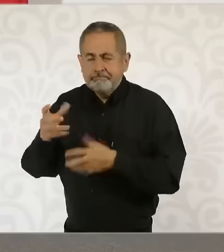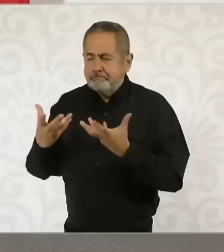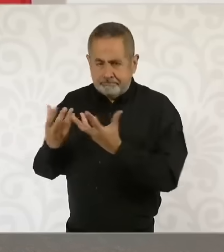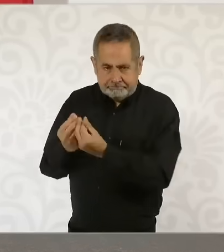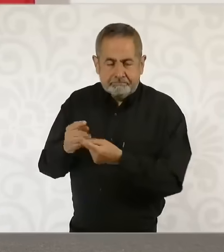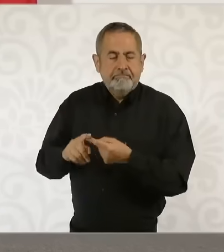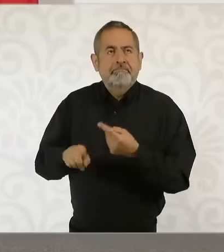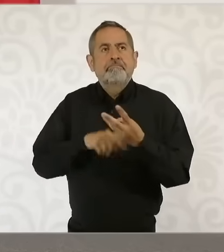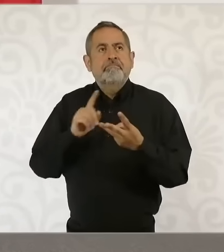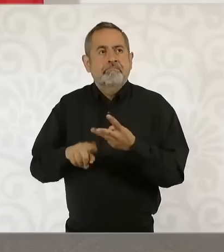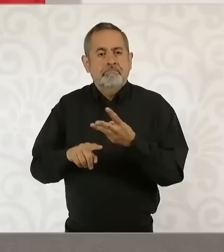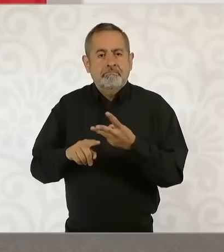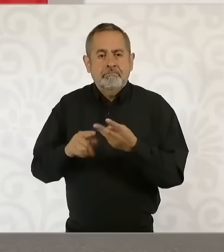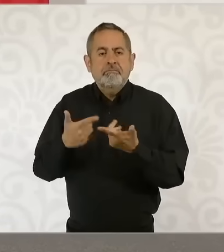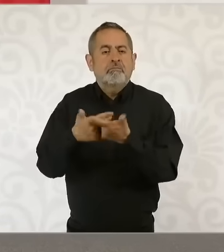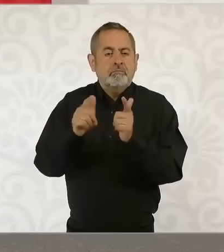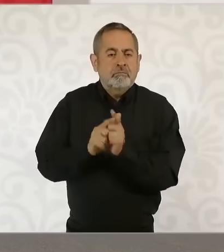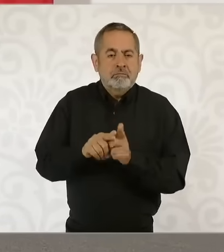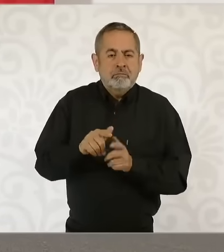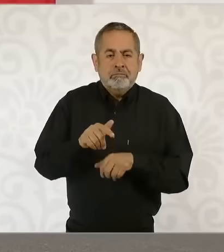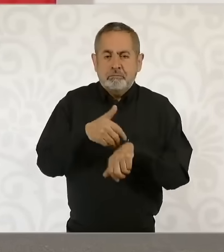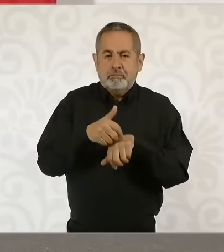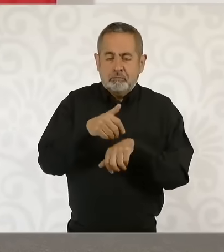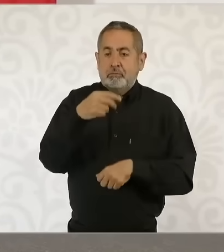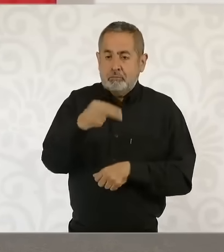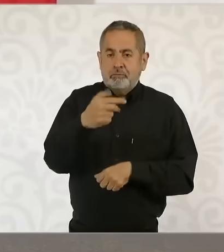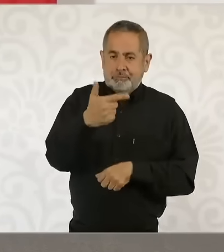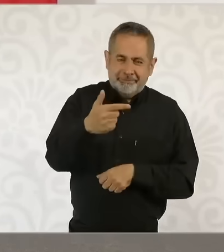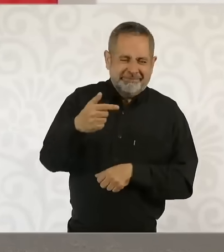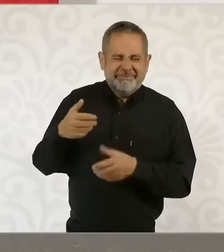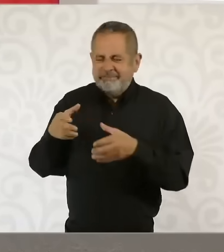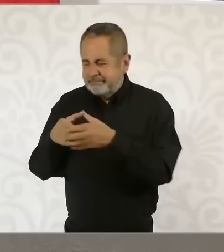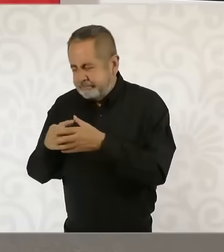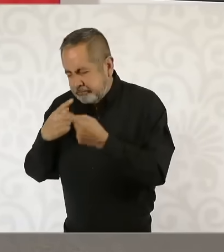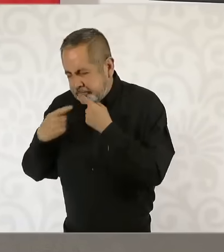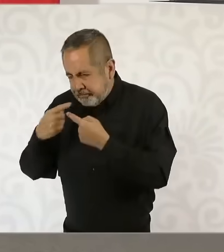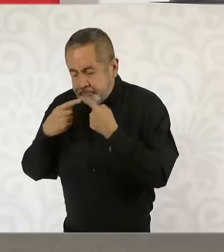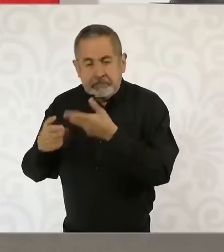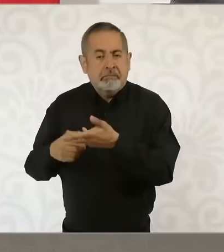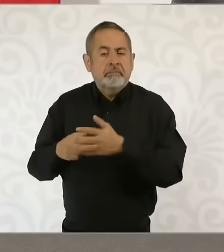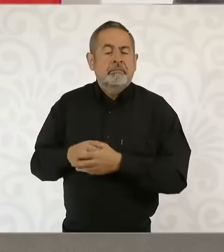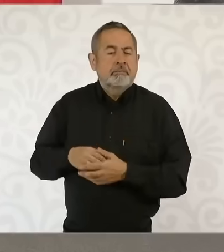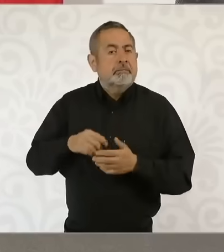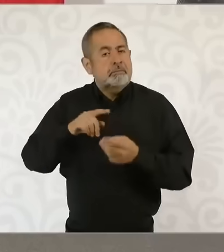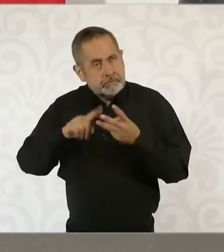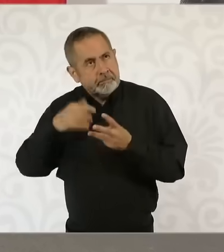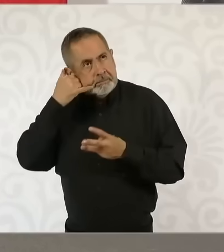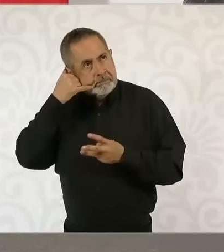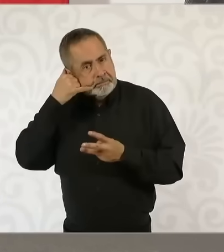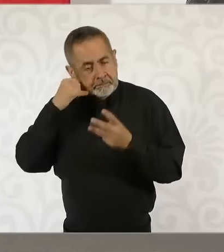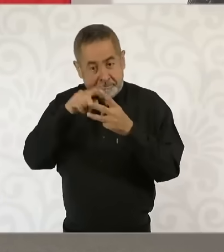en el G7 y algún otra llamada telefónica que tuvimos, planteamos fortalecer las relaciones